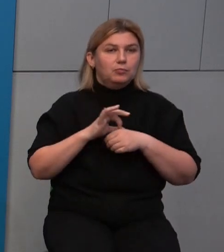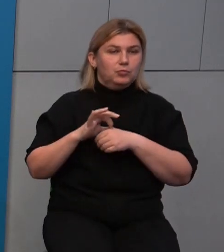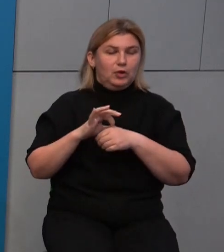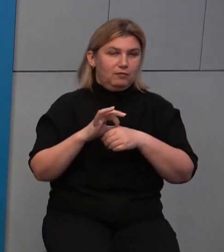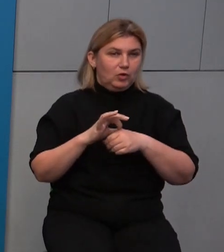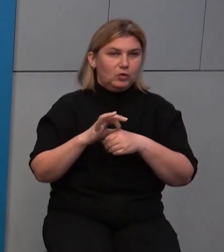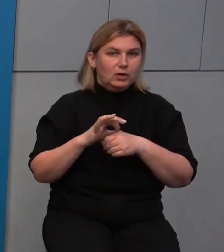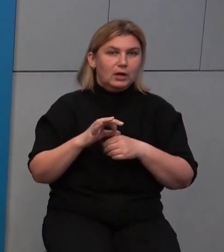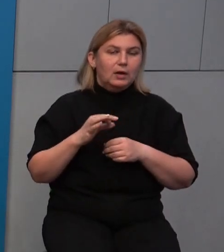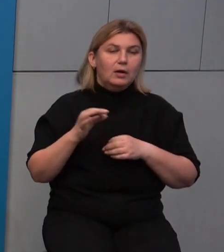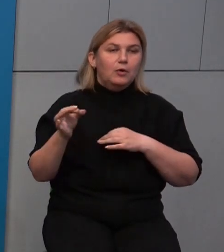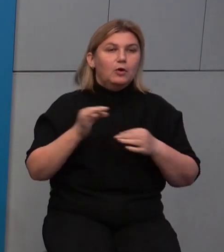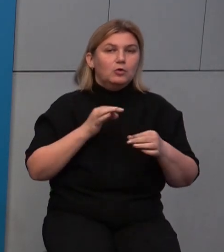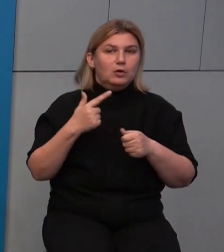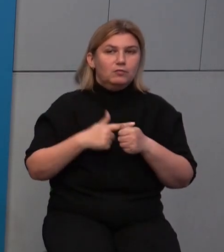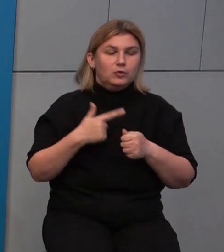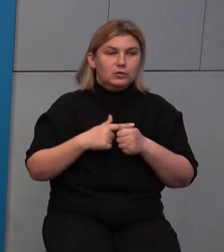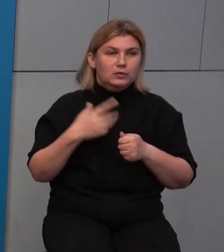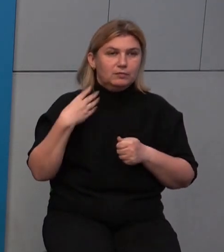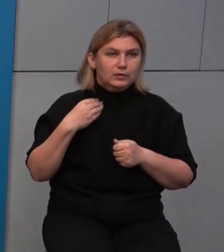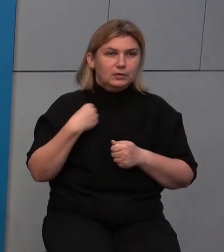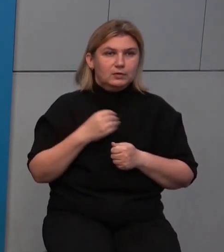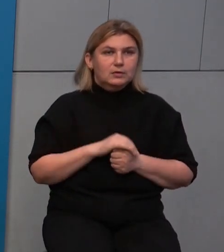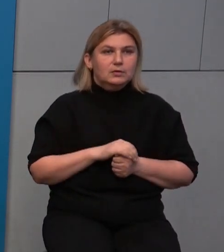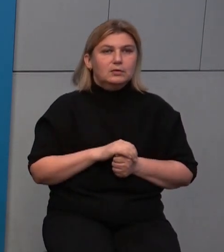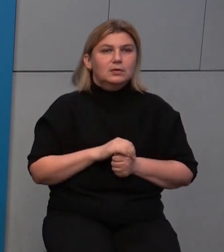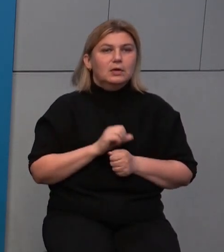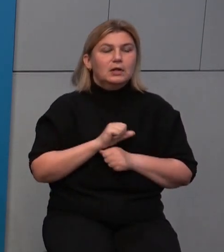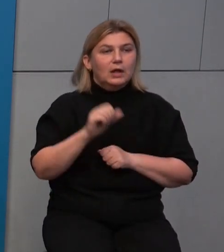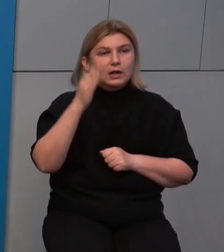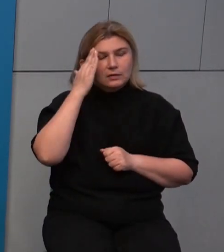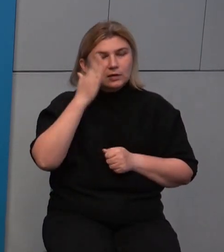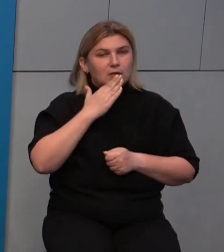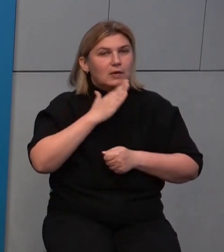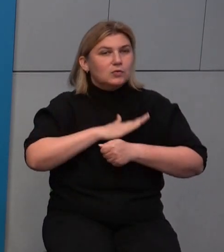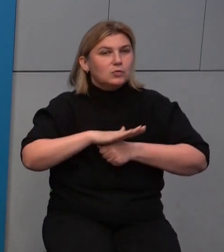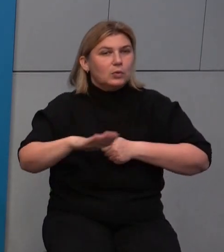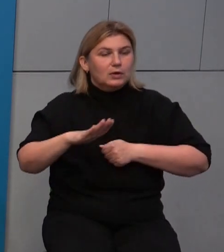po historii XX wieku, bo jednocześnie jest znana, sławna, nagradzana,